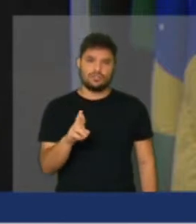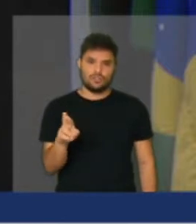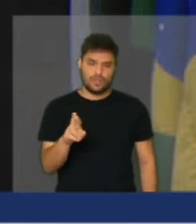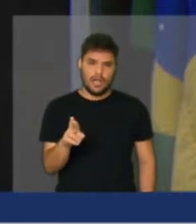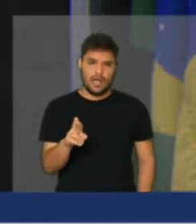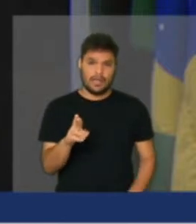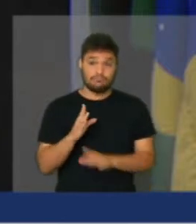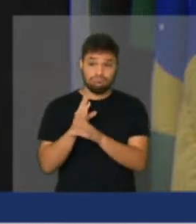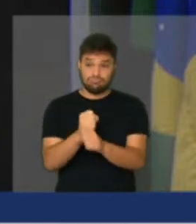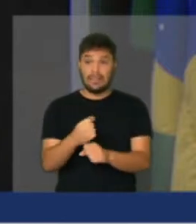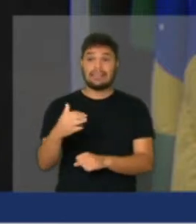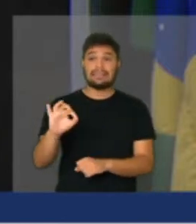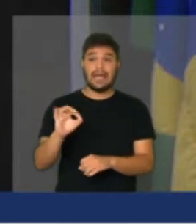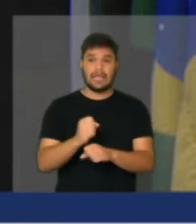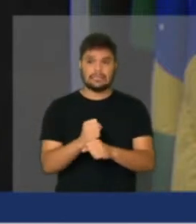ACREDITO QUE HOJE, VAI DAR